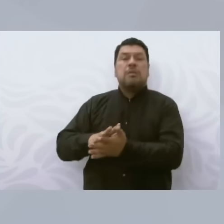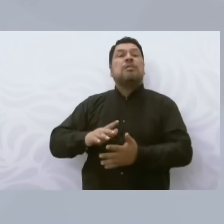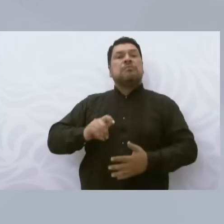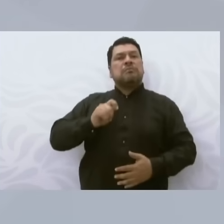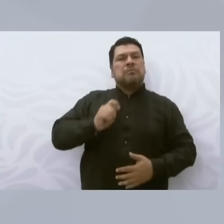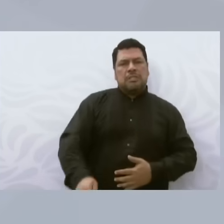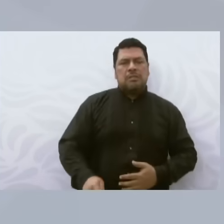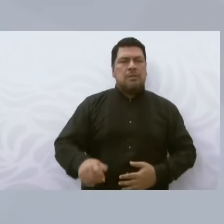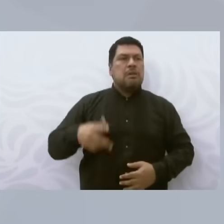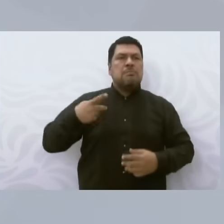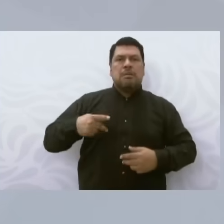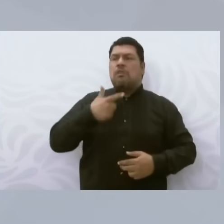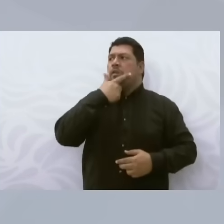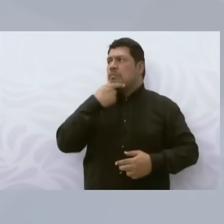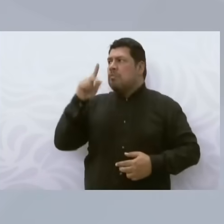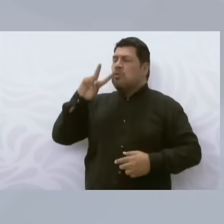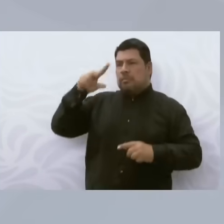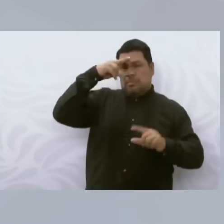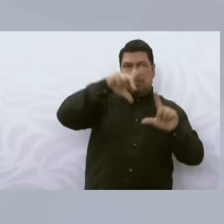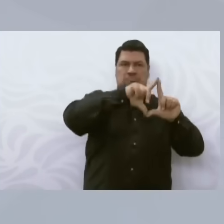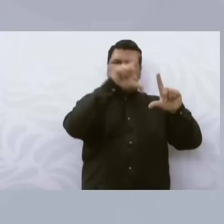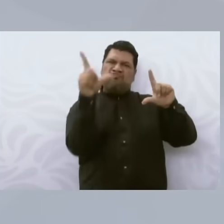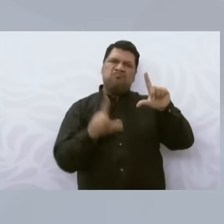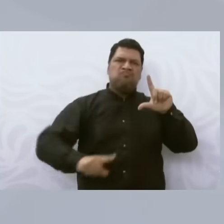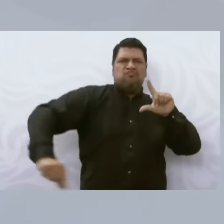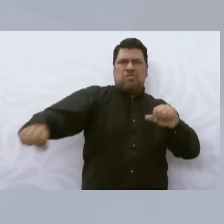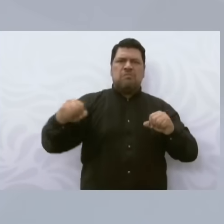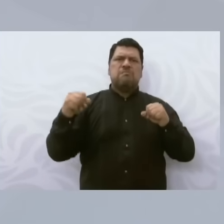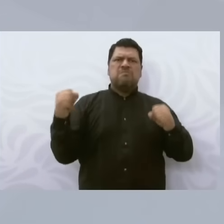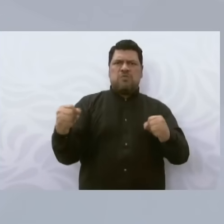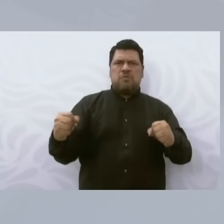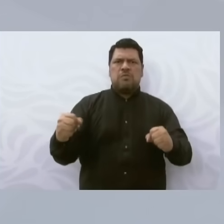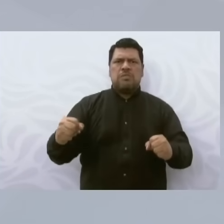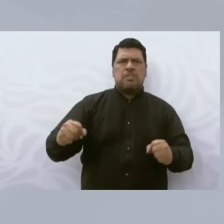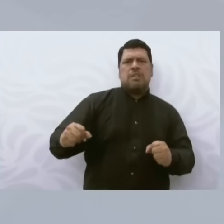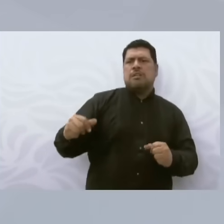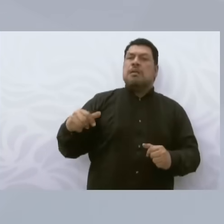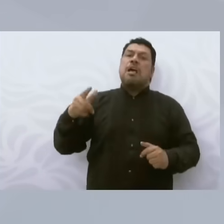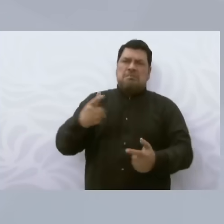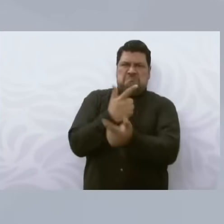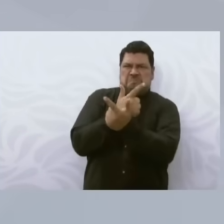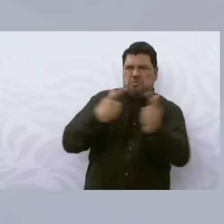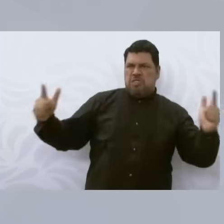unidad de las y los mexicanos en favor de una nación libre independiente y soberana